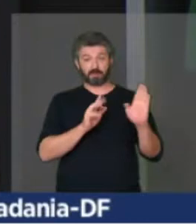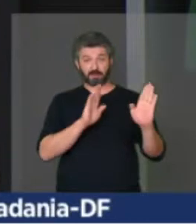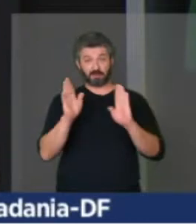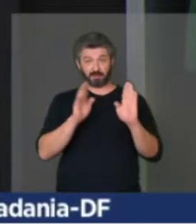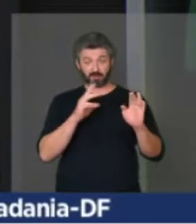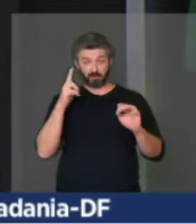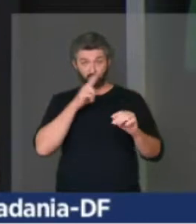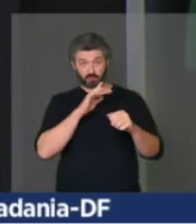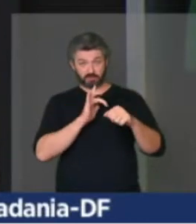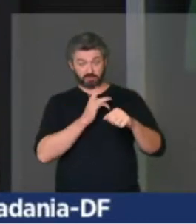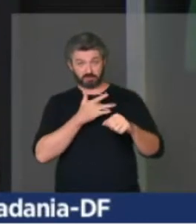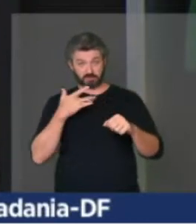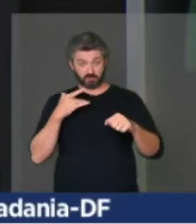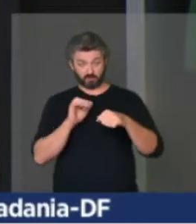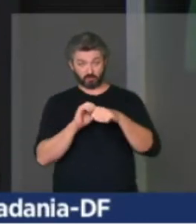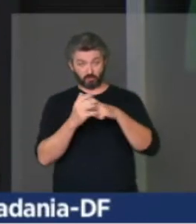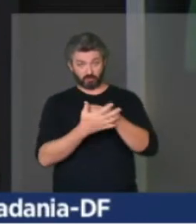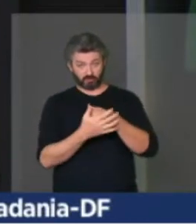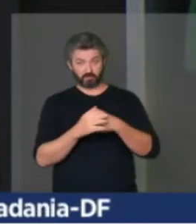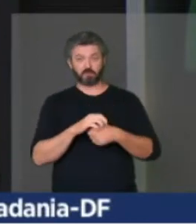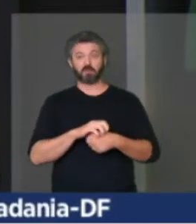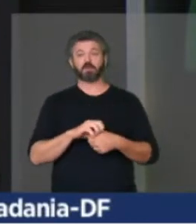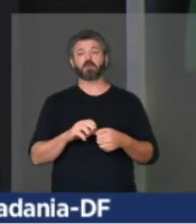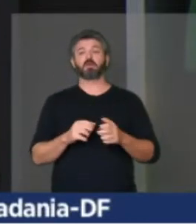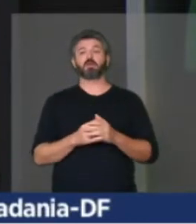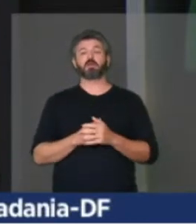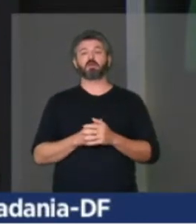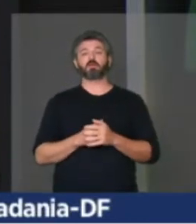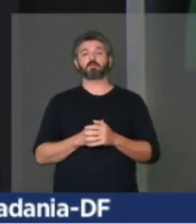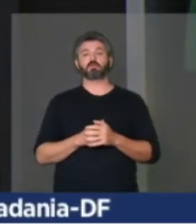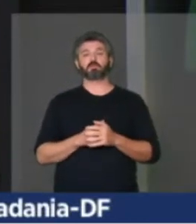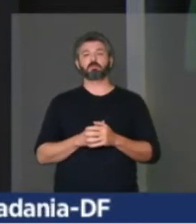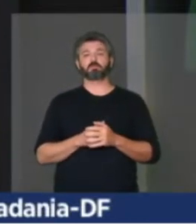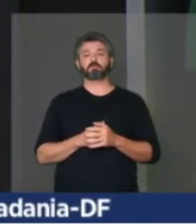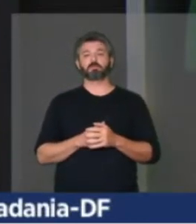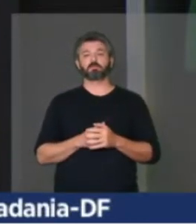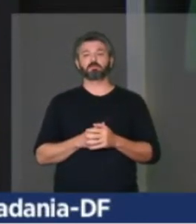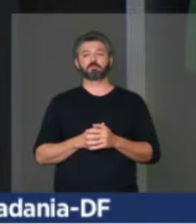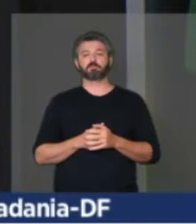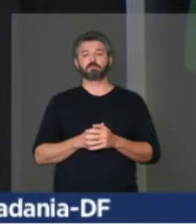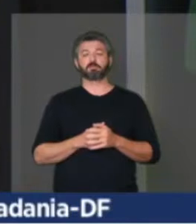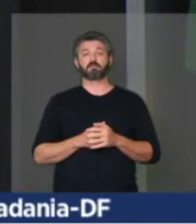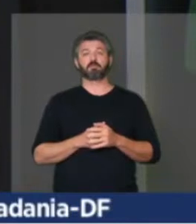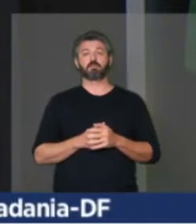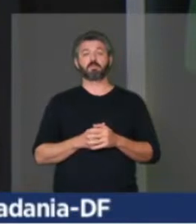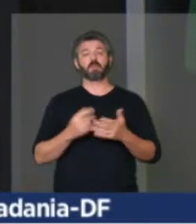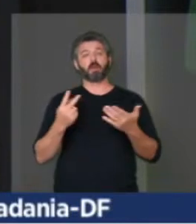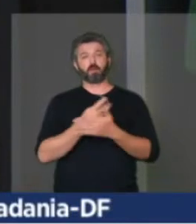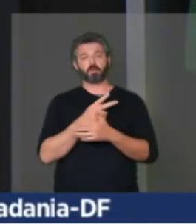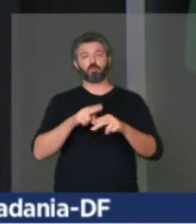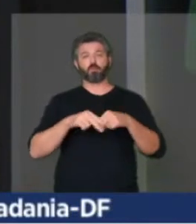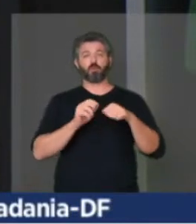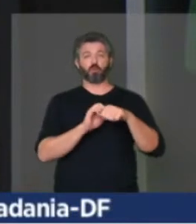DA IMPORTÂNCIA NACIONAL DECORRENTE DO NOVO CORONAVÍ RUS, O AFASTAMENTO DA EMPREGADA GESTANTE NA ATIVIDADE DO TRABALHO PRESENCIAL SEM PREJUÍZO DA